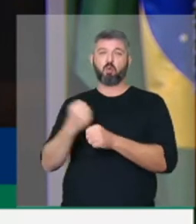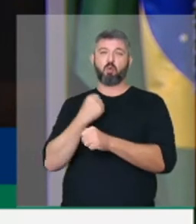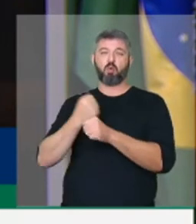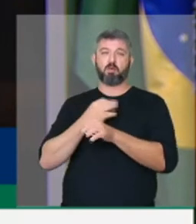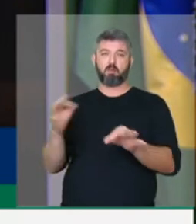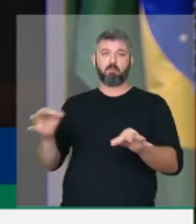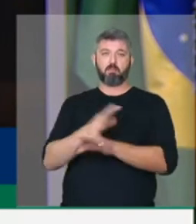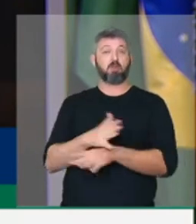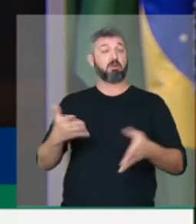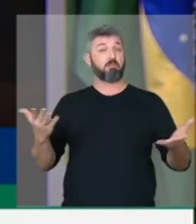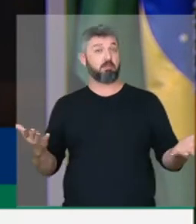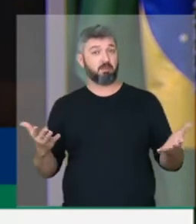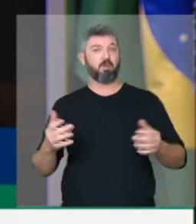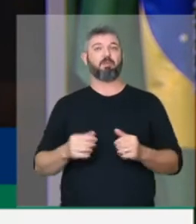HOSPITAL FOSSE CONCLUÍDO. ENTÃO GRAÇAS A DEUS ESSE